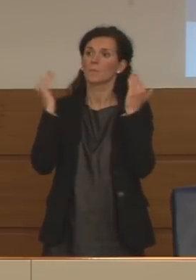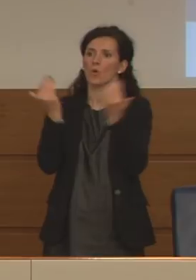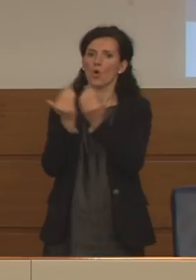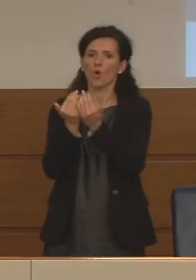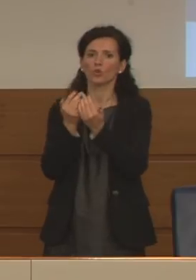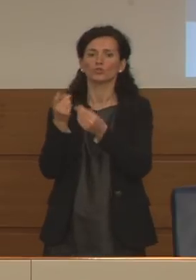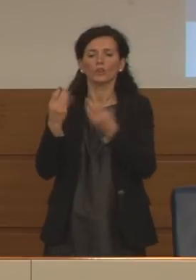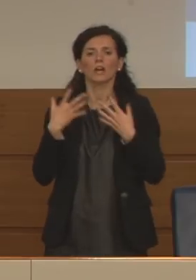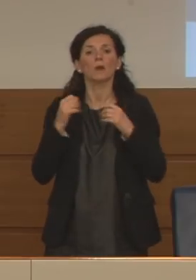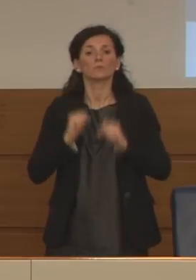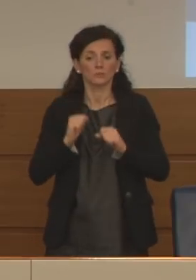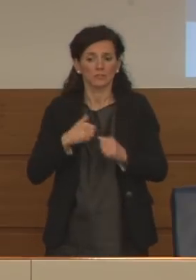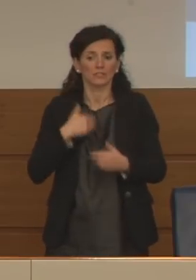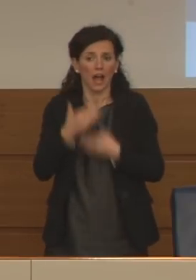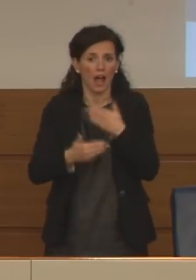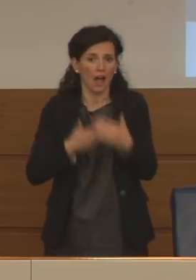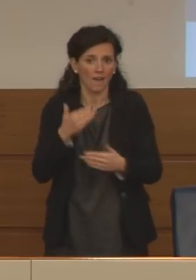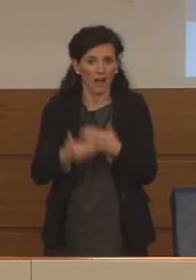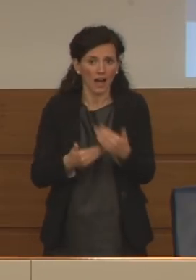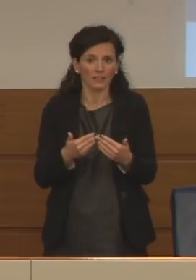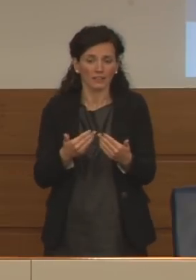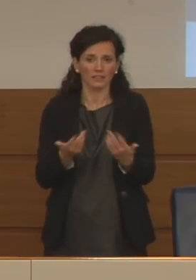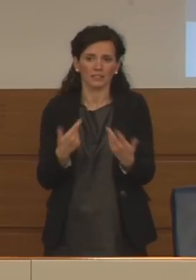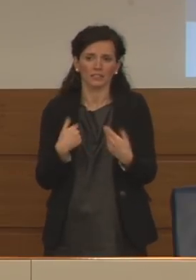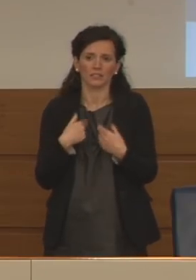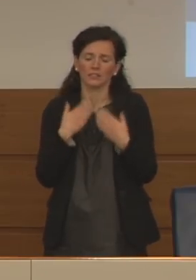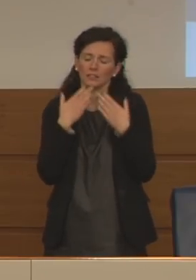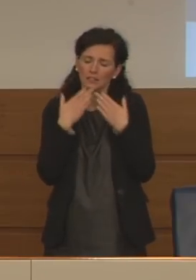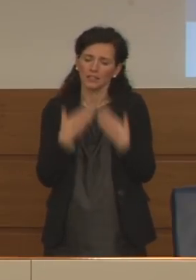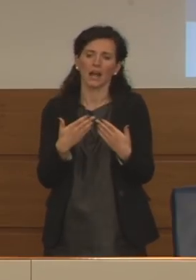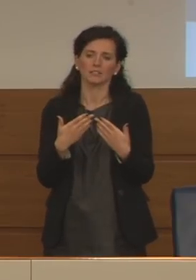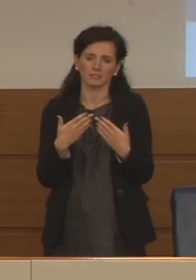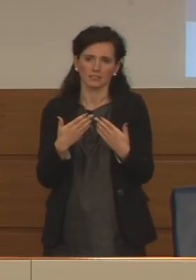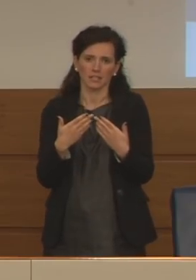avanti. Ringrazio davvero gli Ordini a tutti i